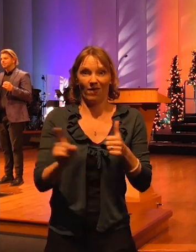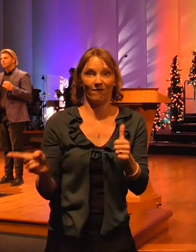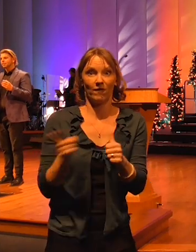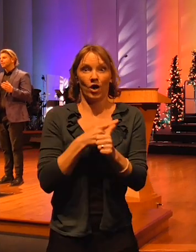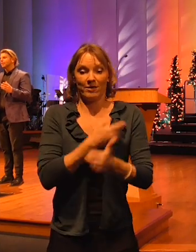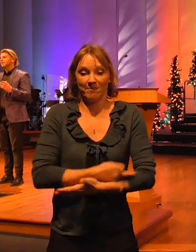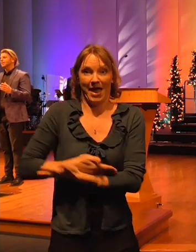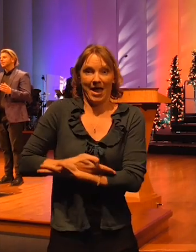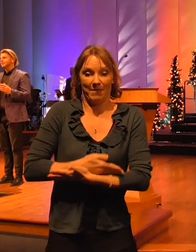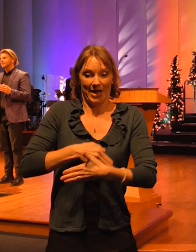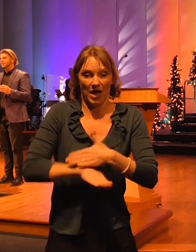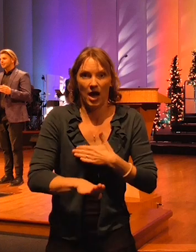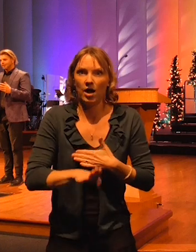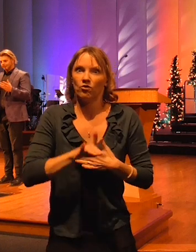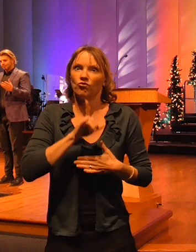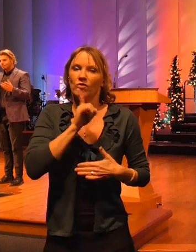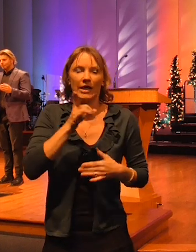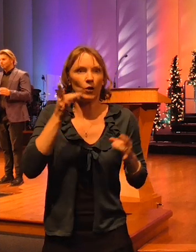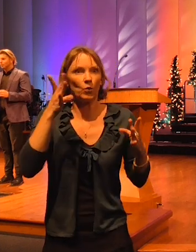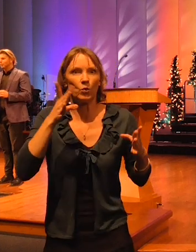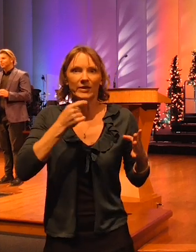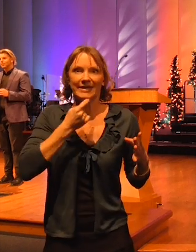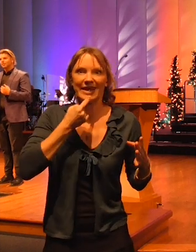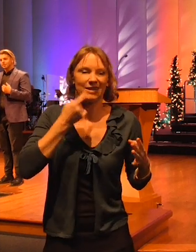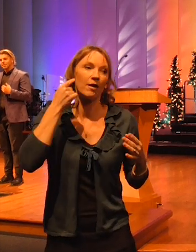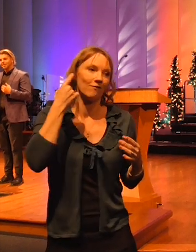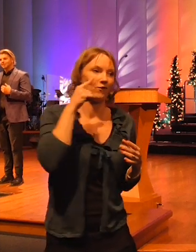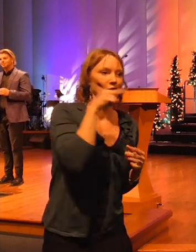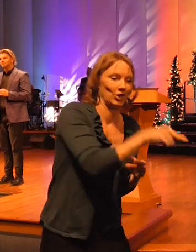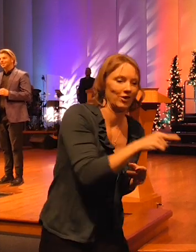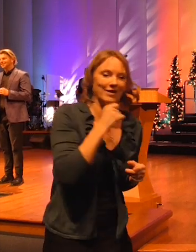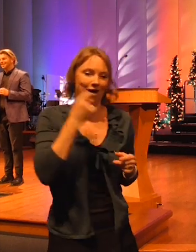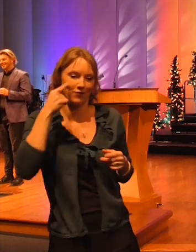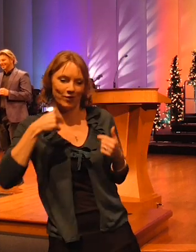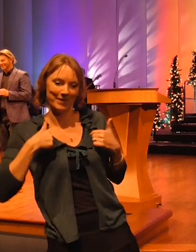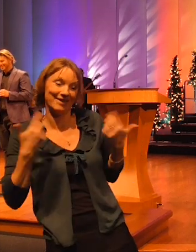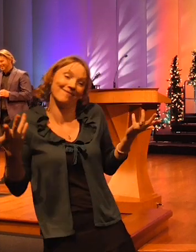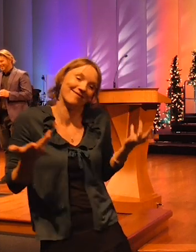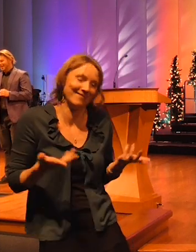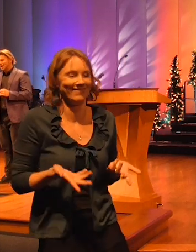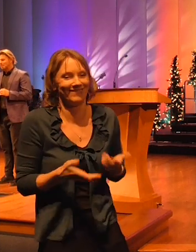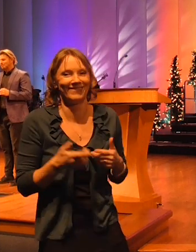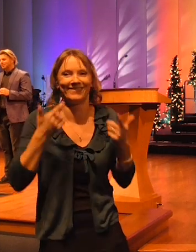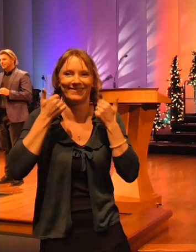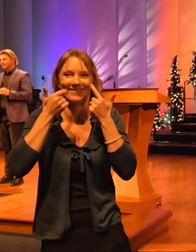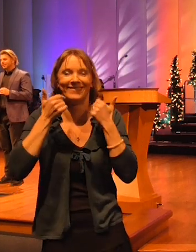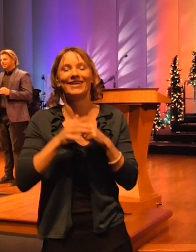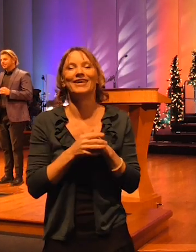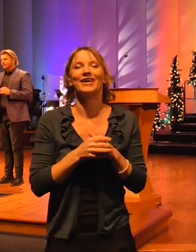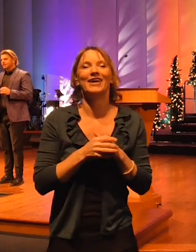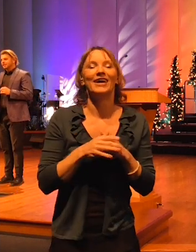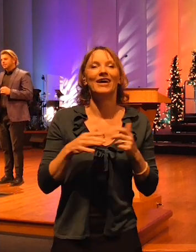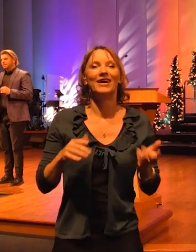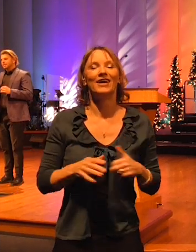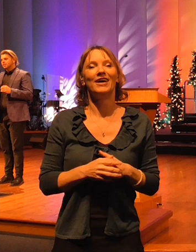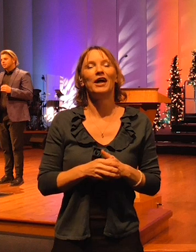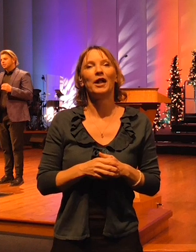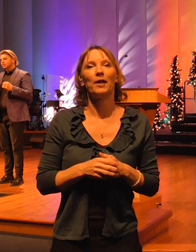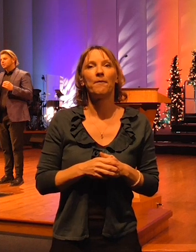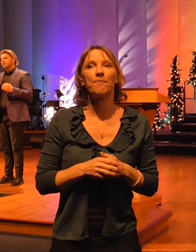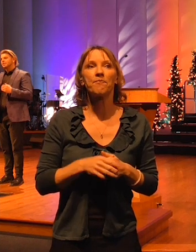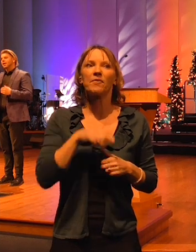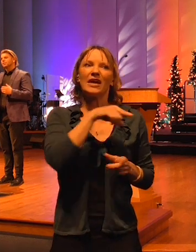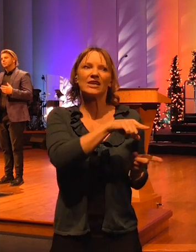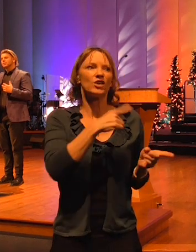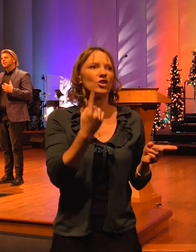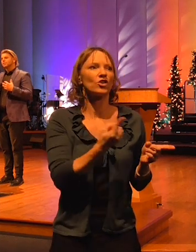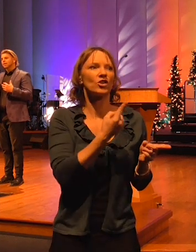muy intenso, más para ella que para mí, pero uh, ella simplemente se hundió, estaba en un estrés increíble